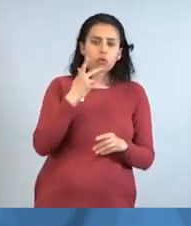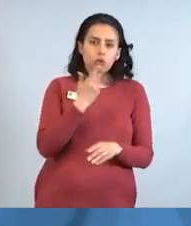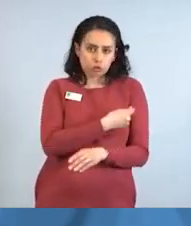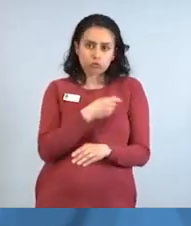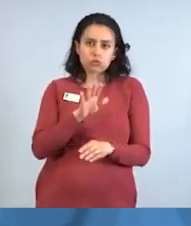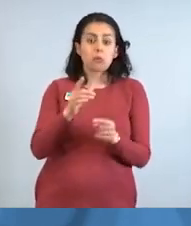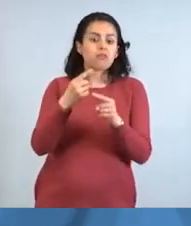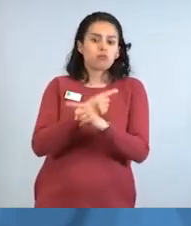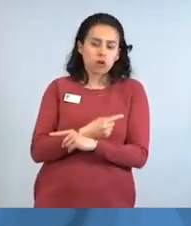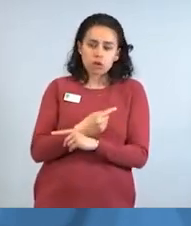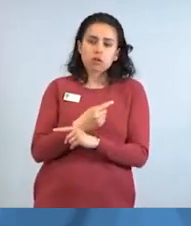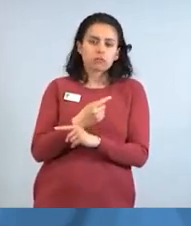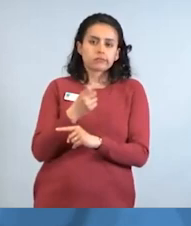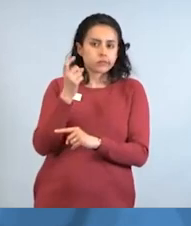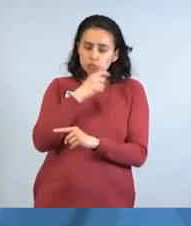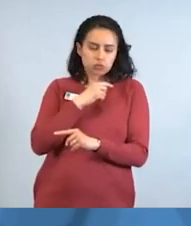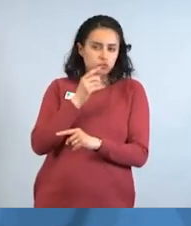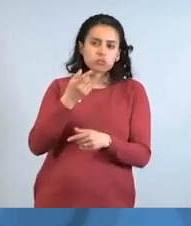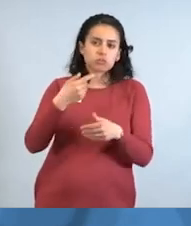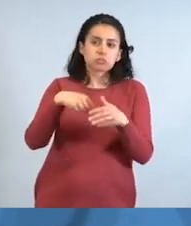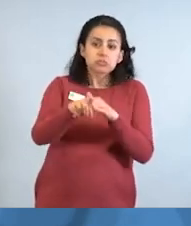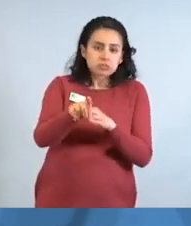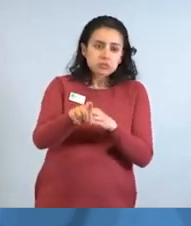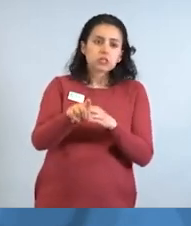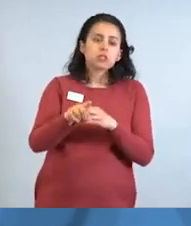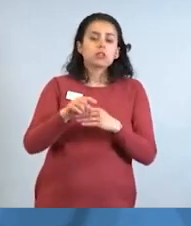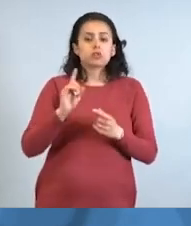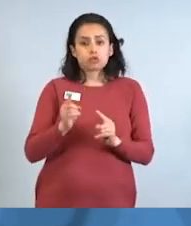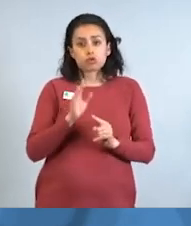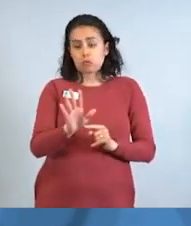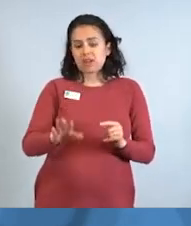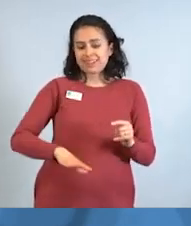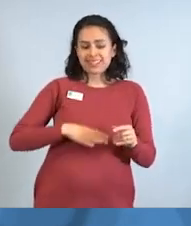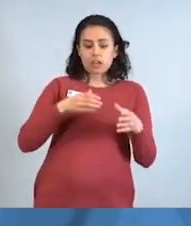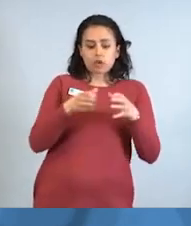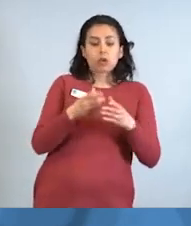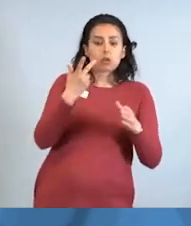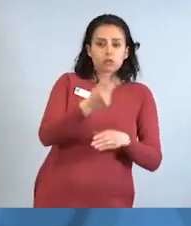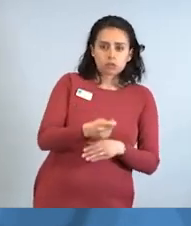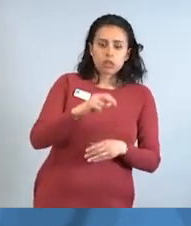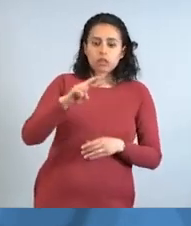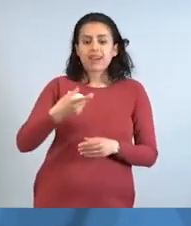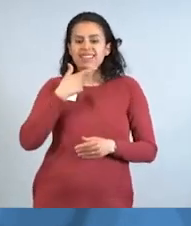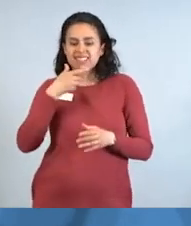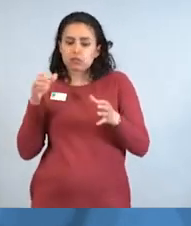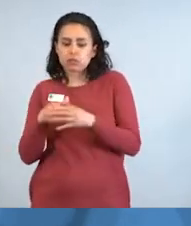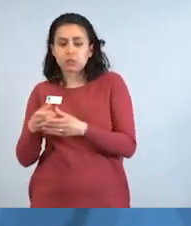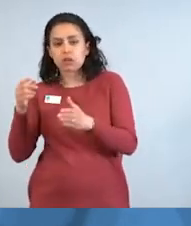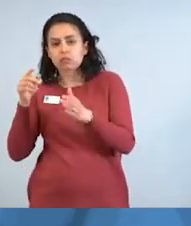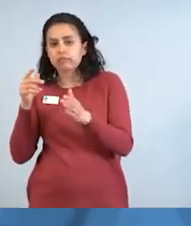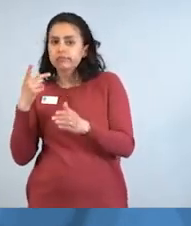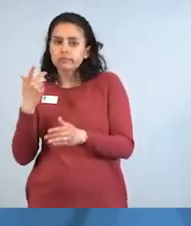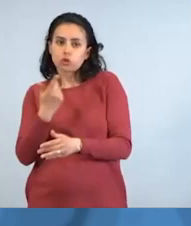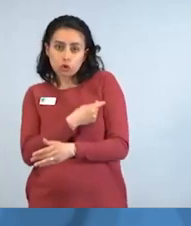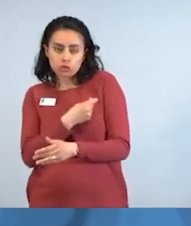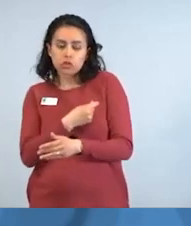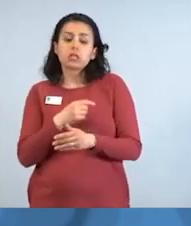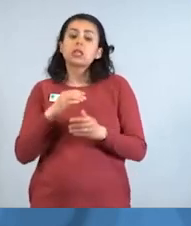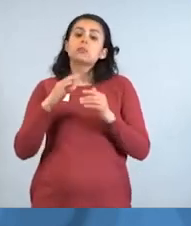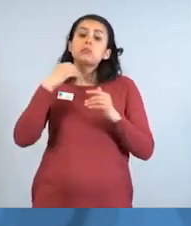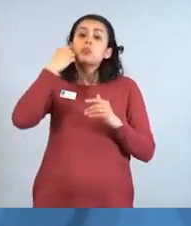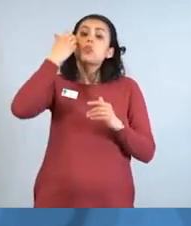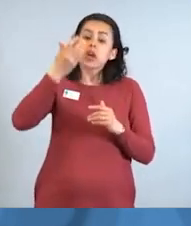kun omaa ikäryhmää tai riskiryhmää rokotetaan, niin ilman muuta on oikeutettu myöhemmin ottamaan rokotteen.